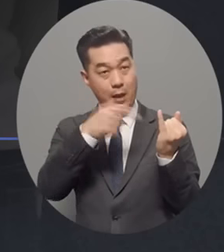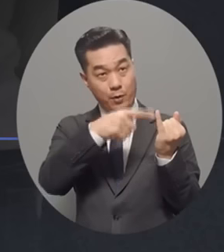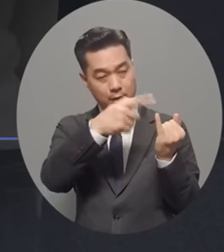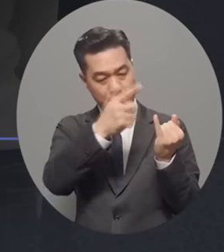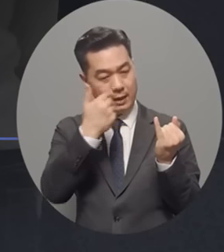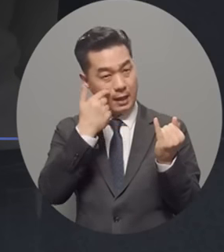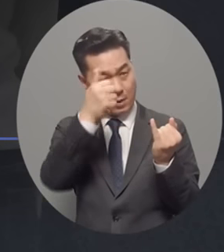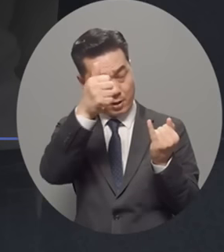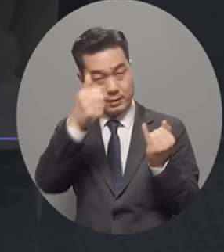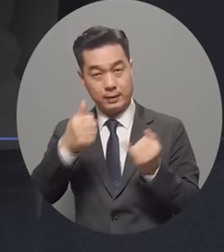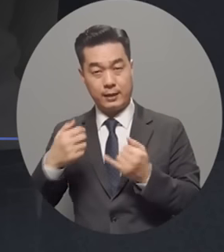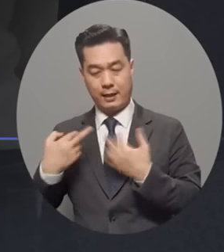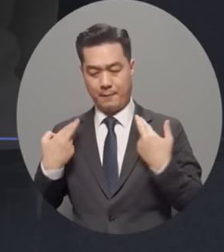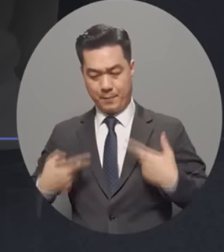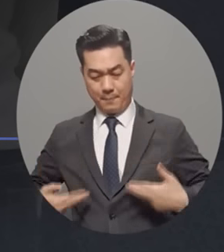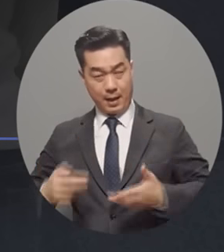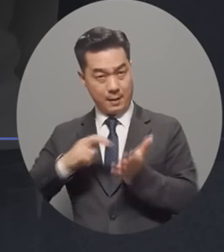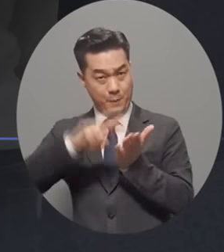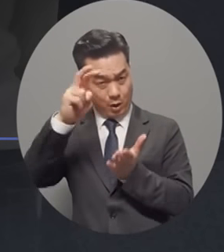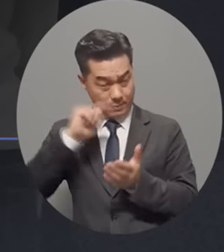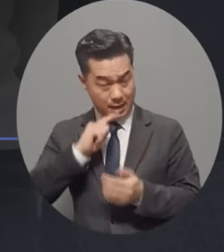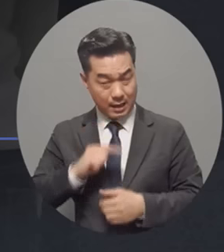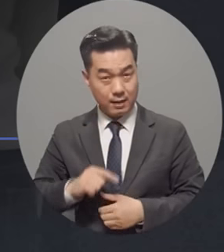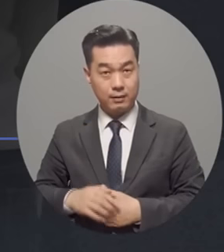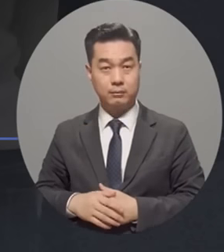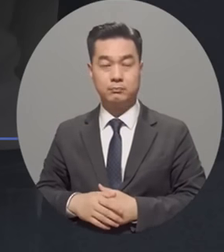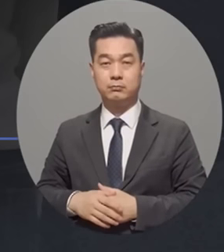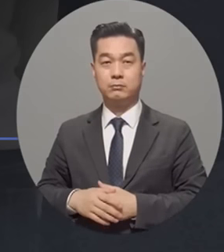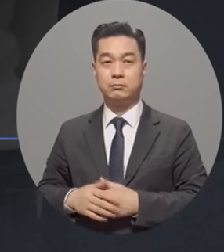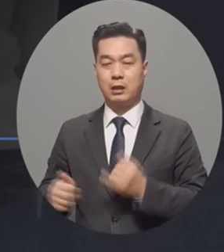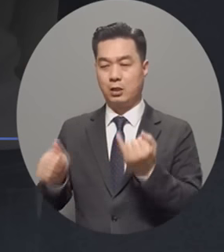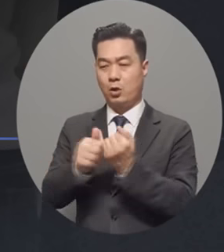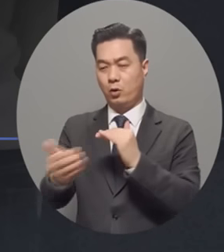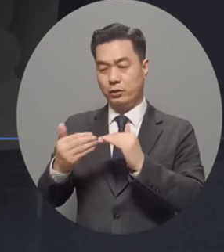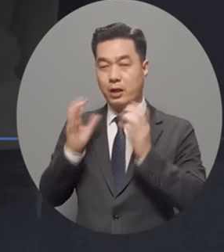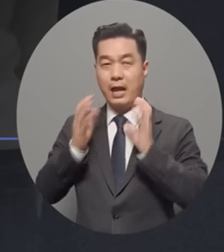보내겠다는 메시지를 보냈습니다.